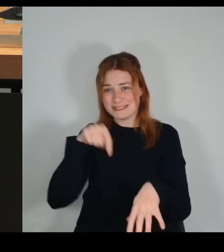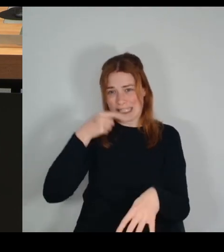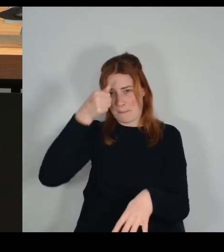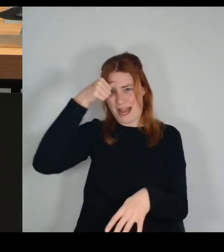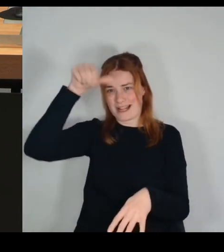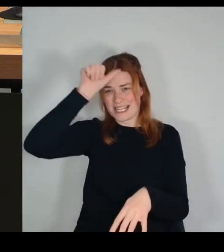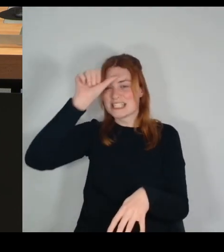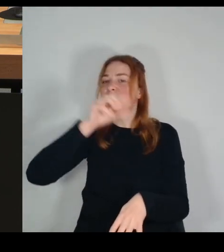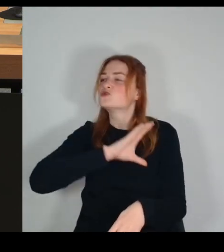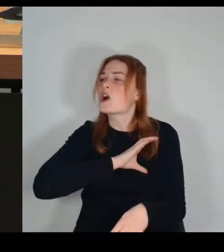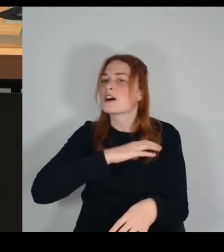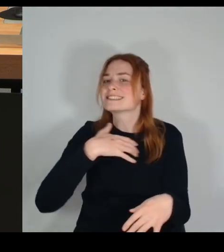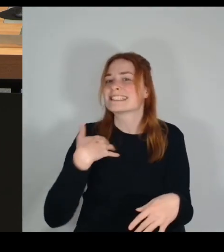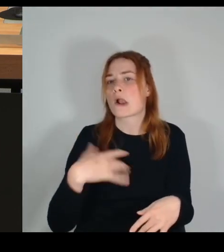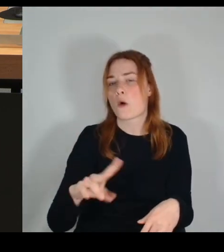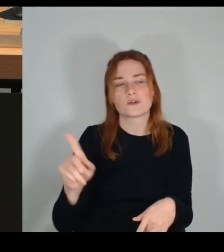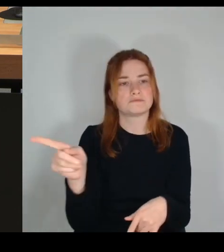auch weiterhin nicht gelingt. Vielen Dank